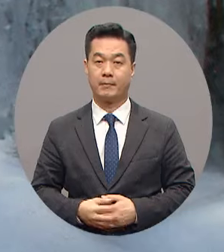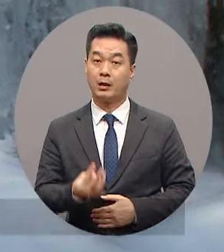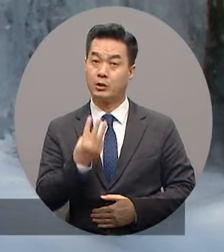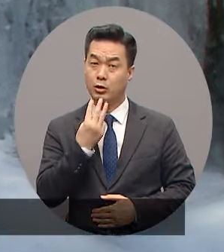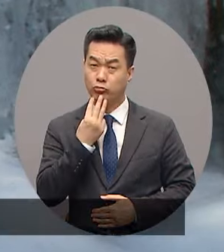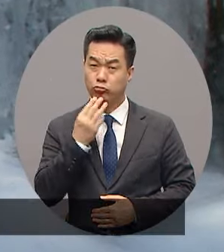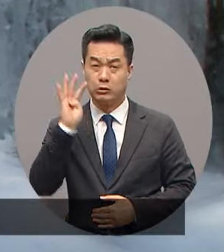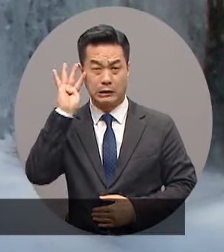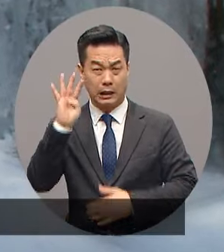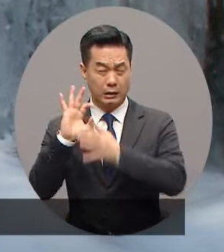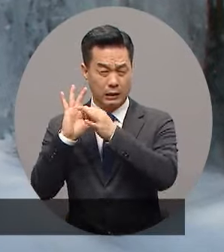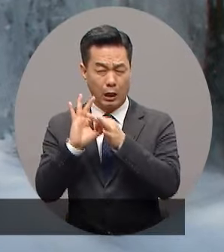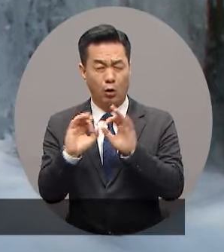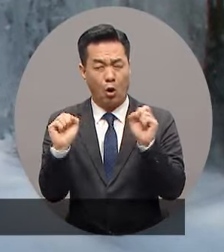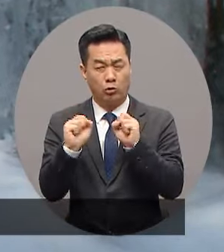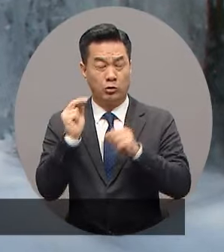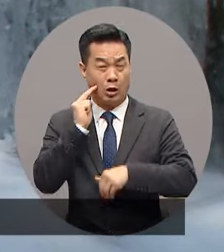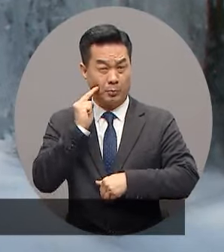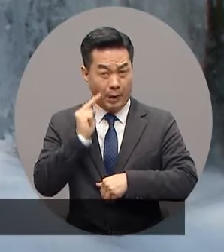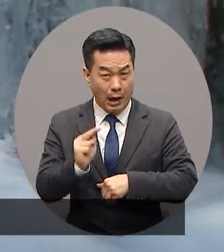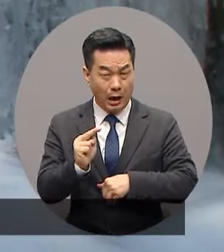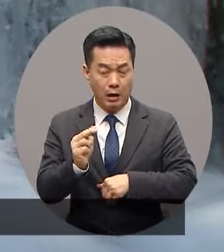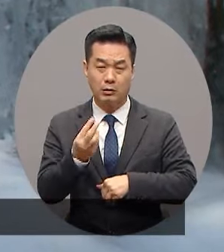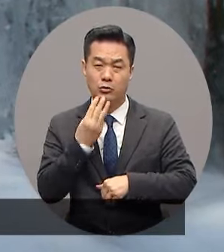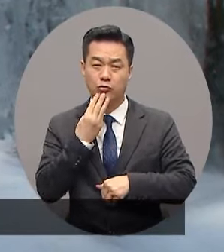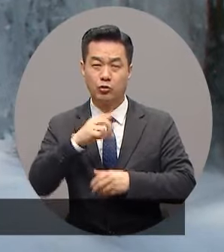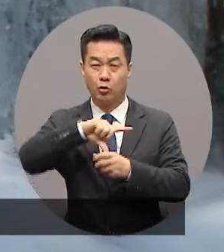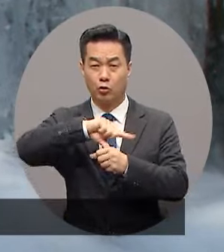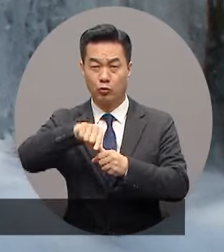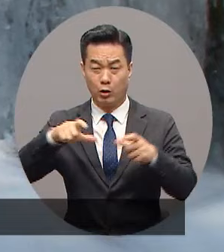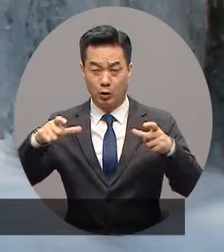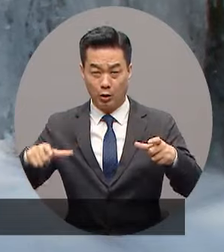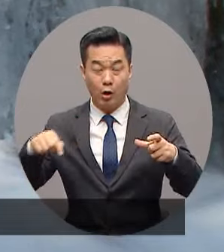오유안나 캐스터 전해주시죠. (기상캐스터) 서울은 나흘째 한파가계속되고 있습니다.